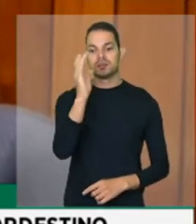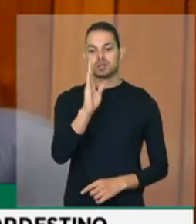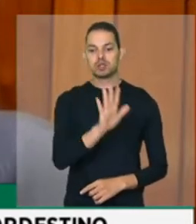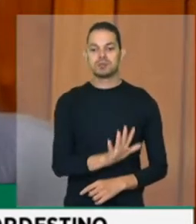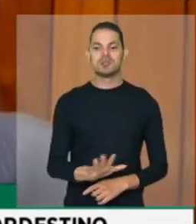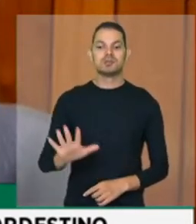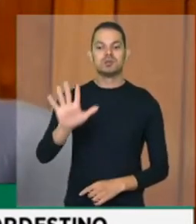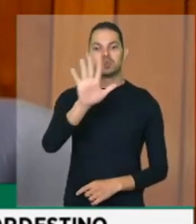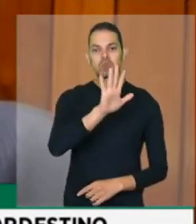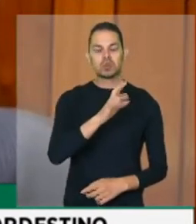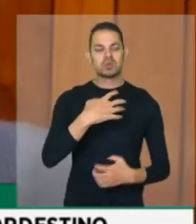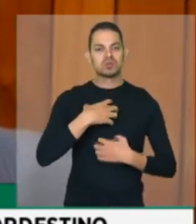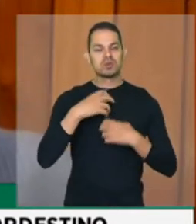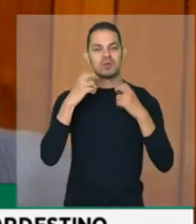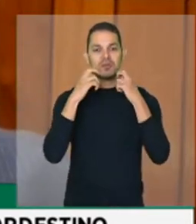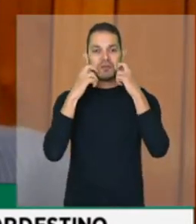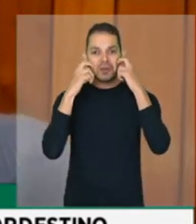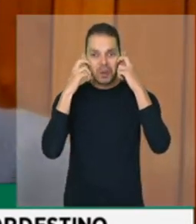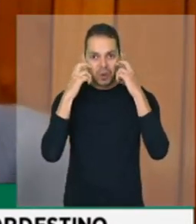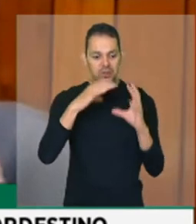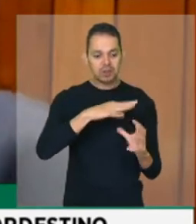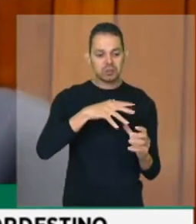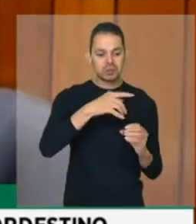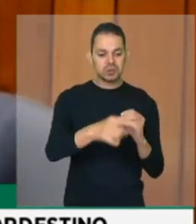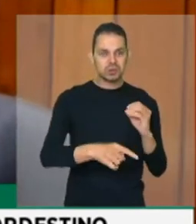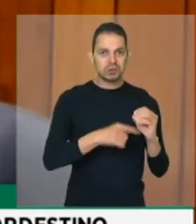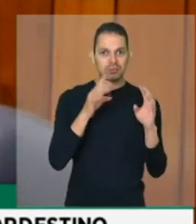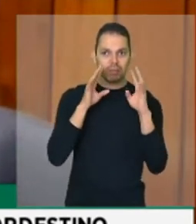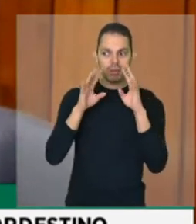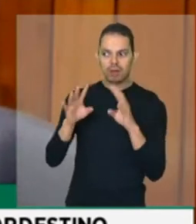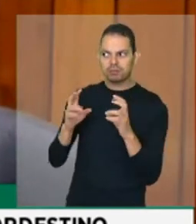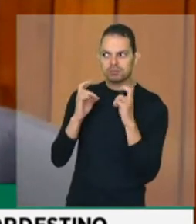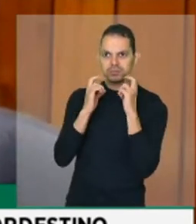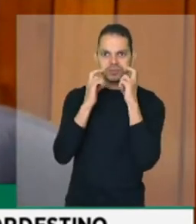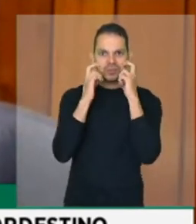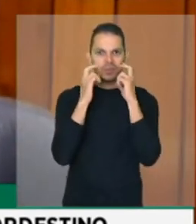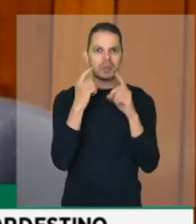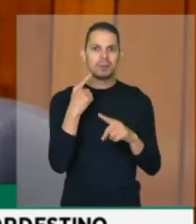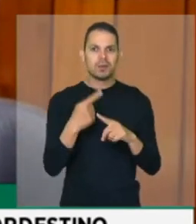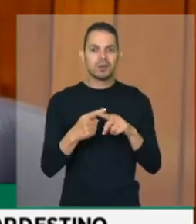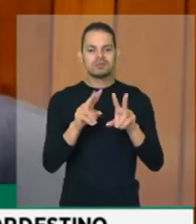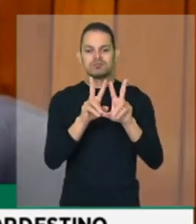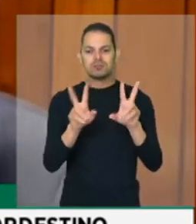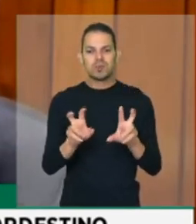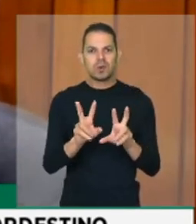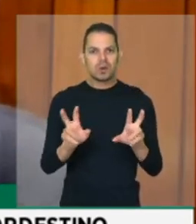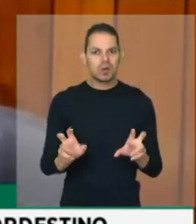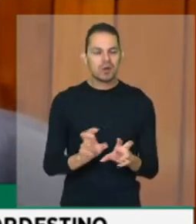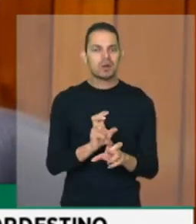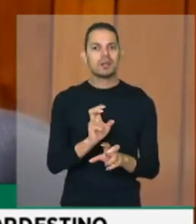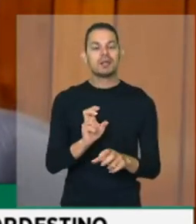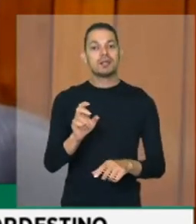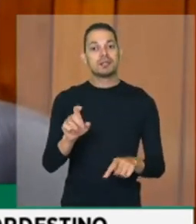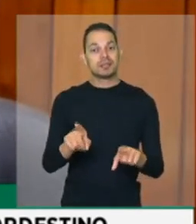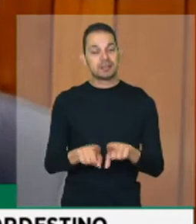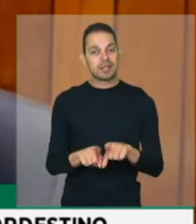IMPORTANTE? O BRASIL ESTÁ ENVERGONHADO, NO MUNDO POR CAUSA DOS TEMAS AMBIENTAIS. NÓS TEMOS UM PROBLEMA DAS COMISSÕES, NÓS TEMOS UM PROBLEMA DO DESMATAMENTO DA